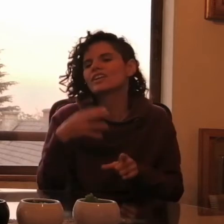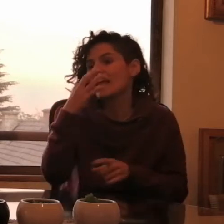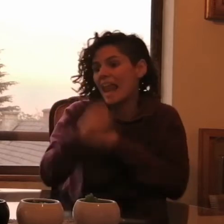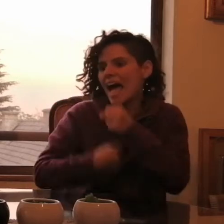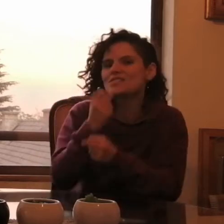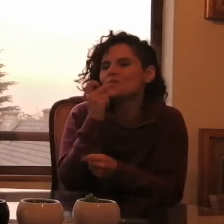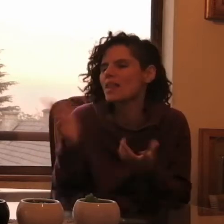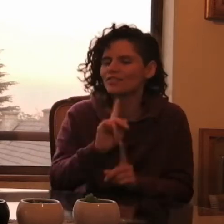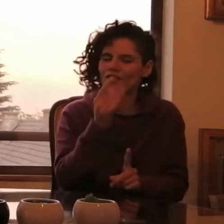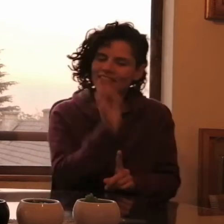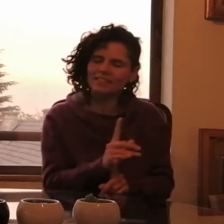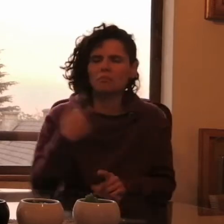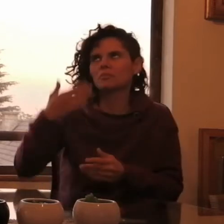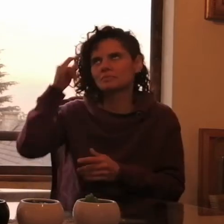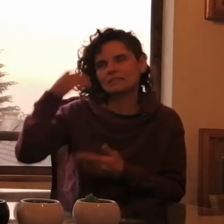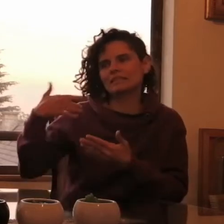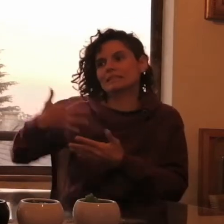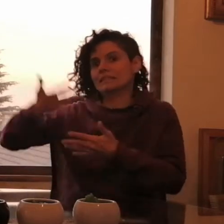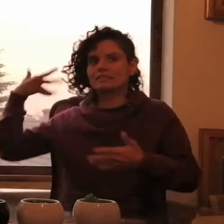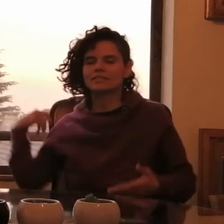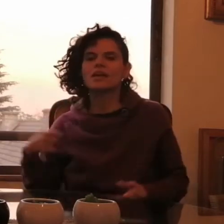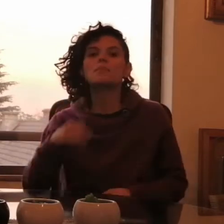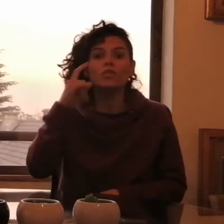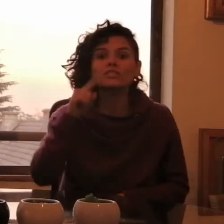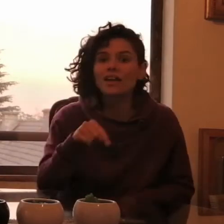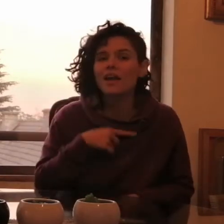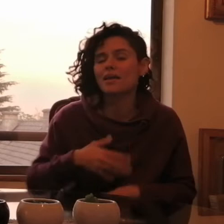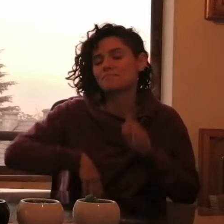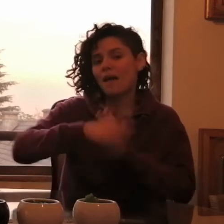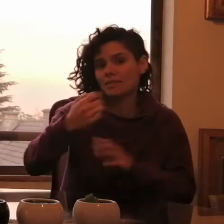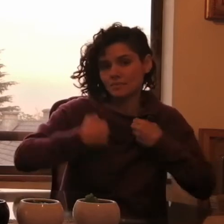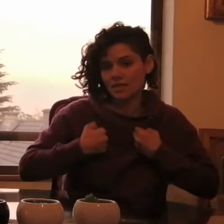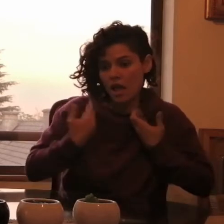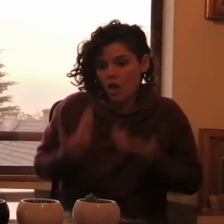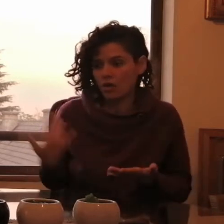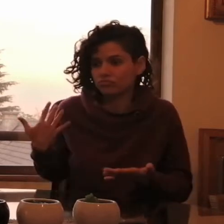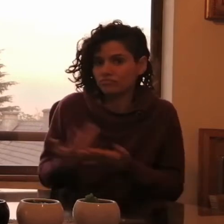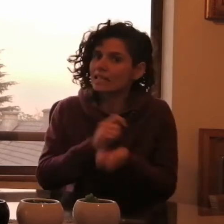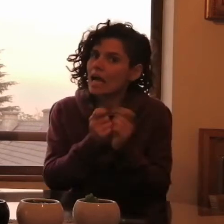para que, pero en una época que sí era bastante más machistas que ahora